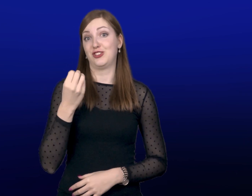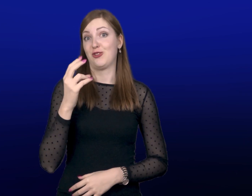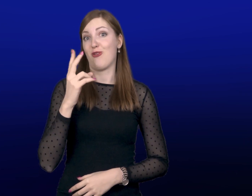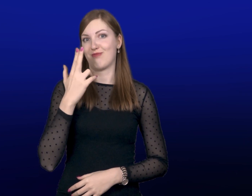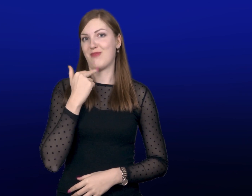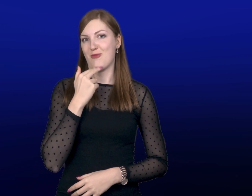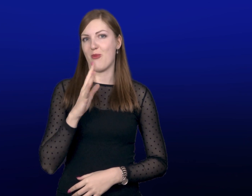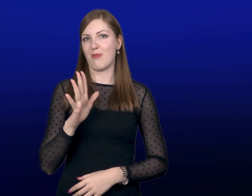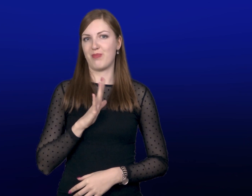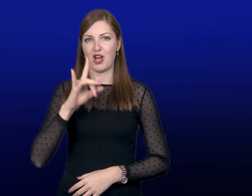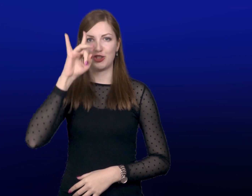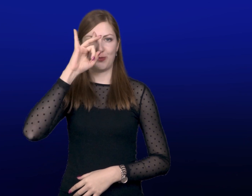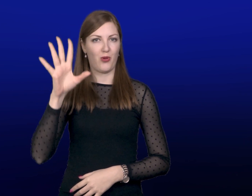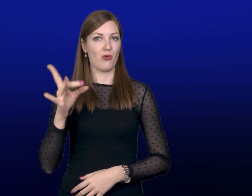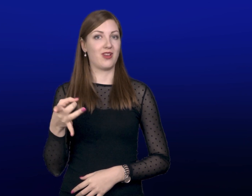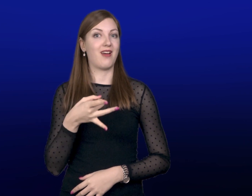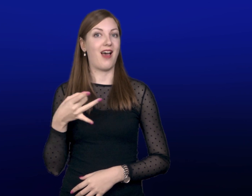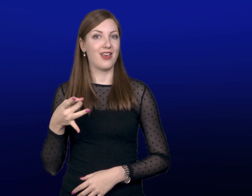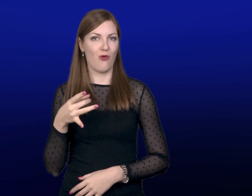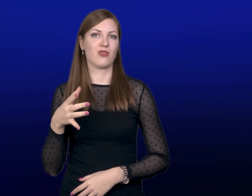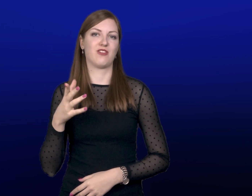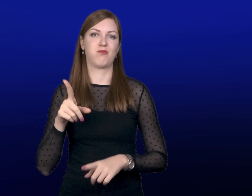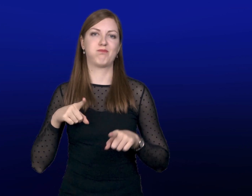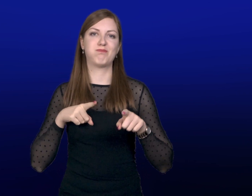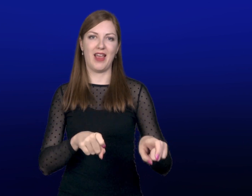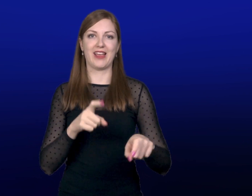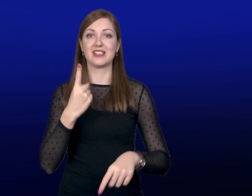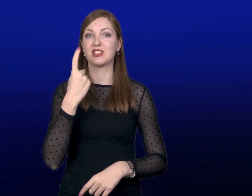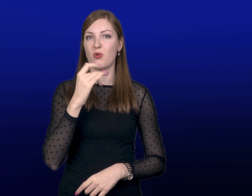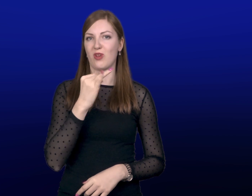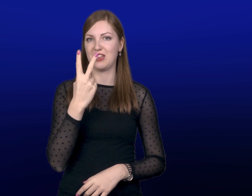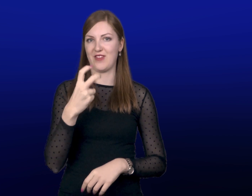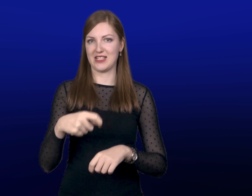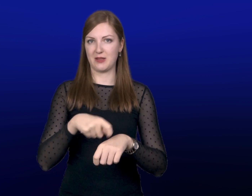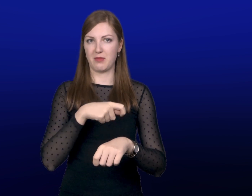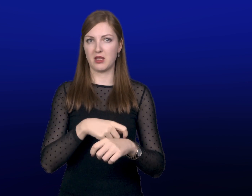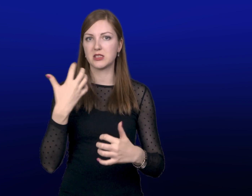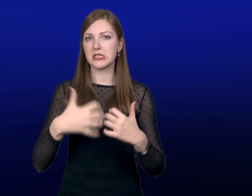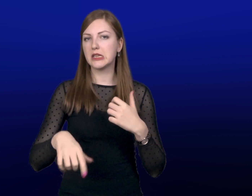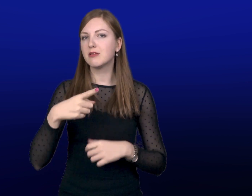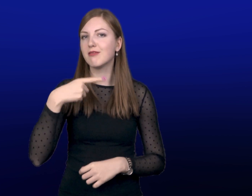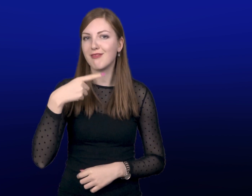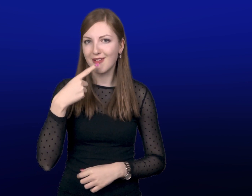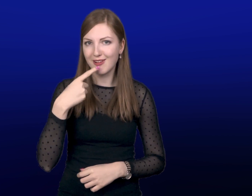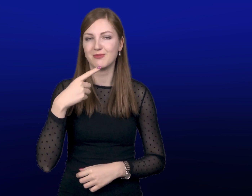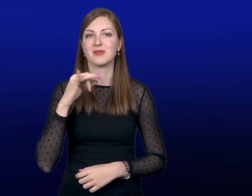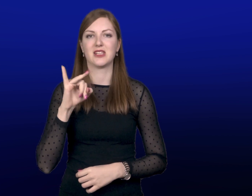Надежда была чемпионкой района в беге на 100 и 200 м среди слышащих,